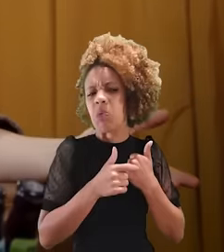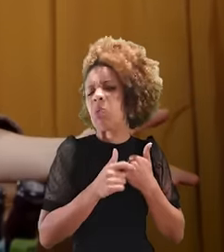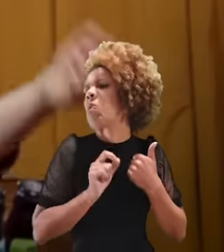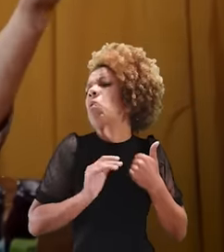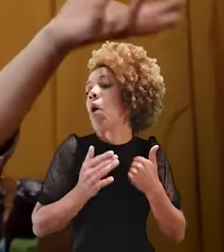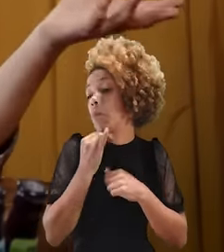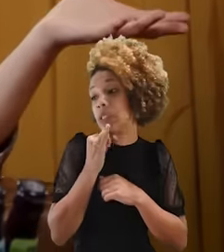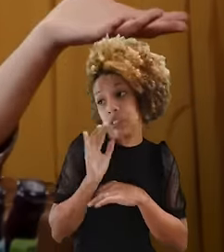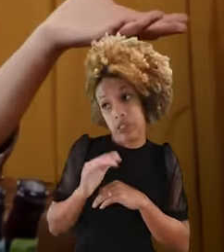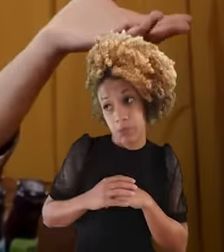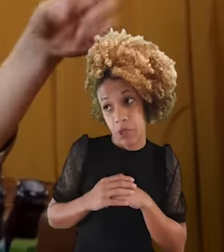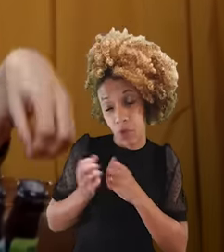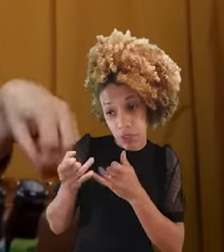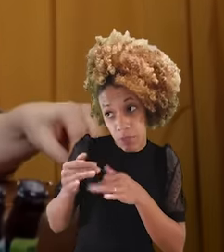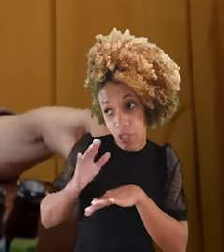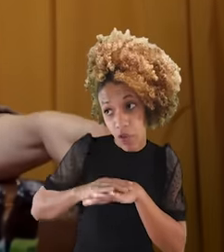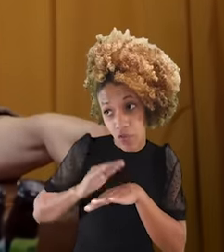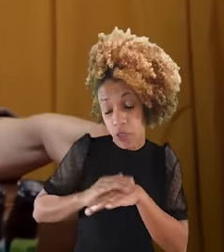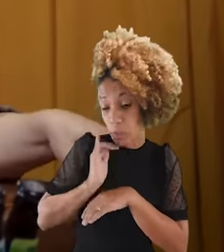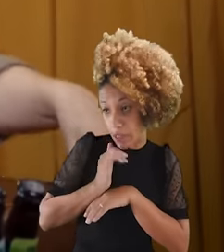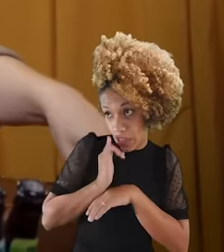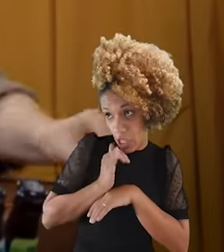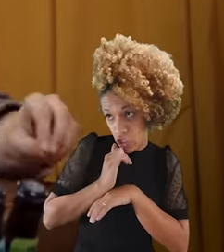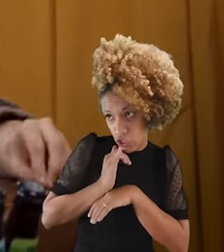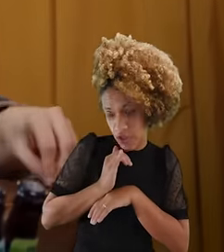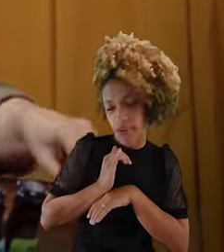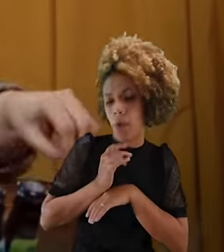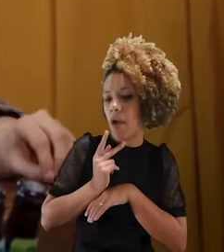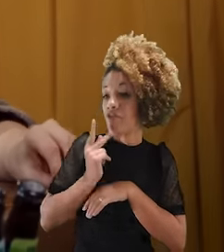também por exemplo quando eu digo para você que eu faço uma declaração e em um dia eu perco 3.000